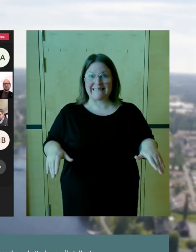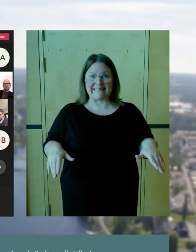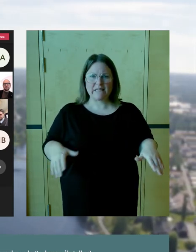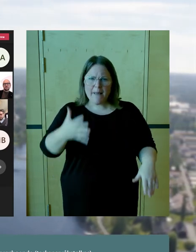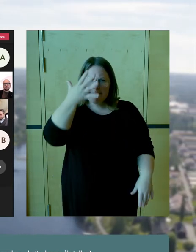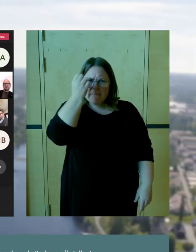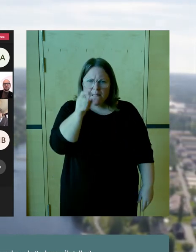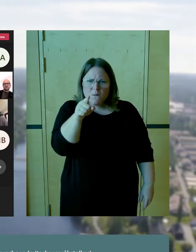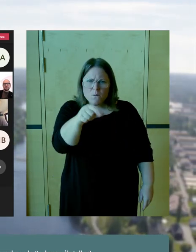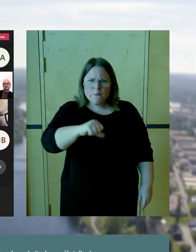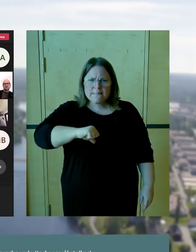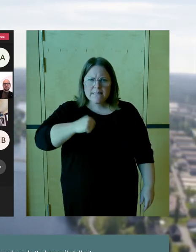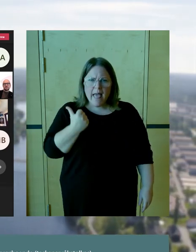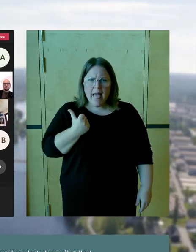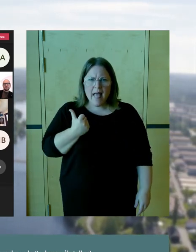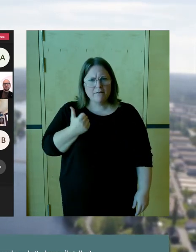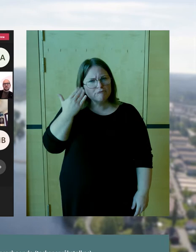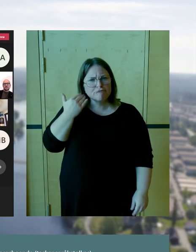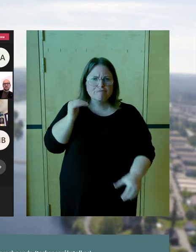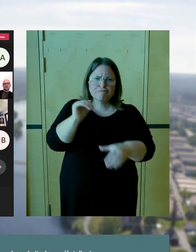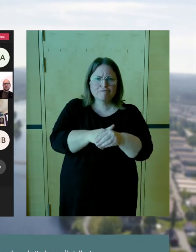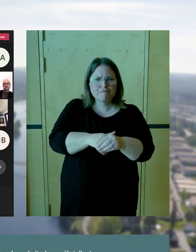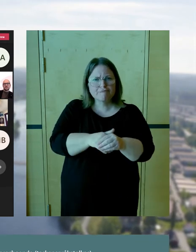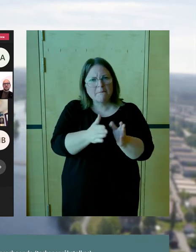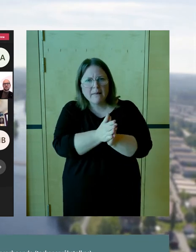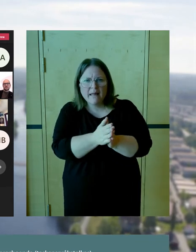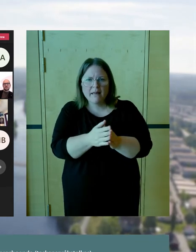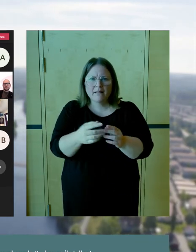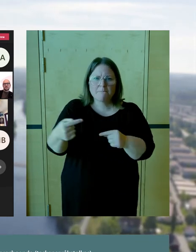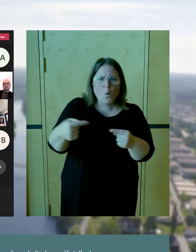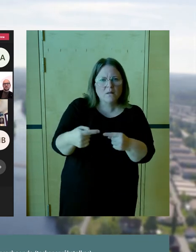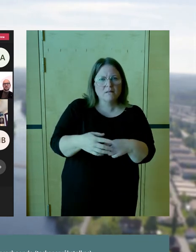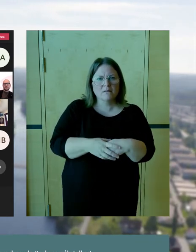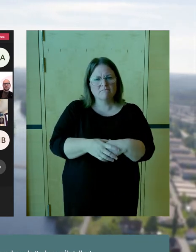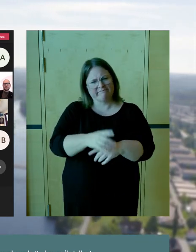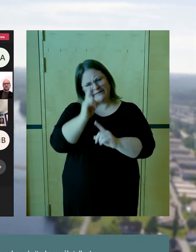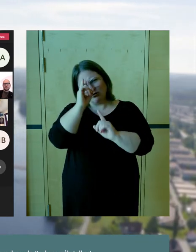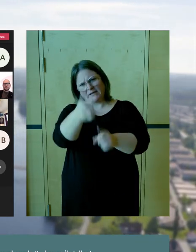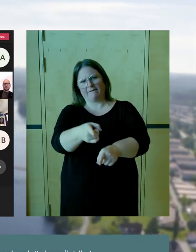Röstat för eller emot då jag ser dig själv om du inte får plats eller inte den